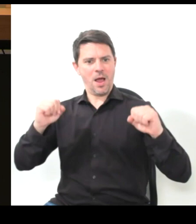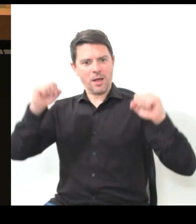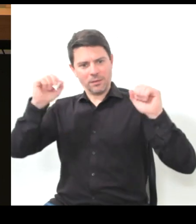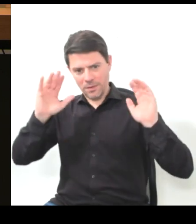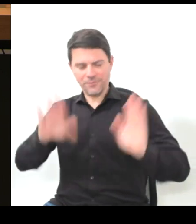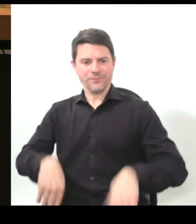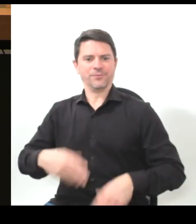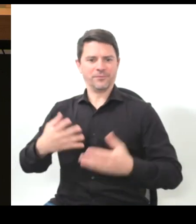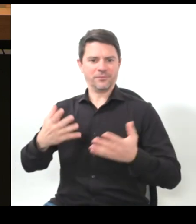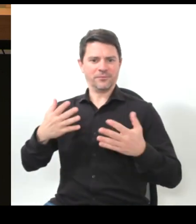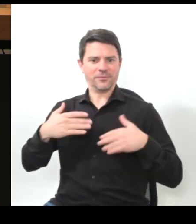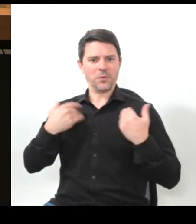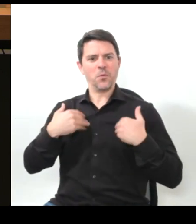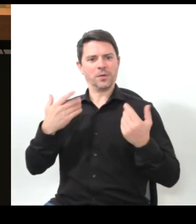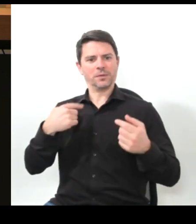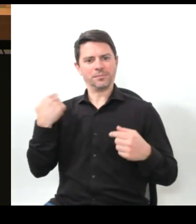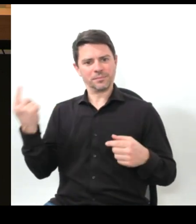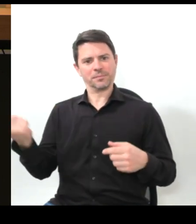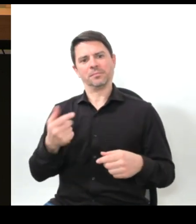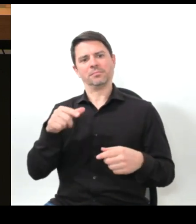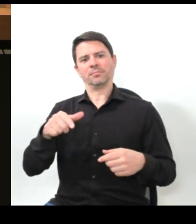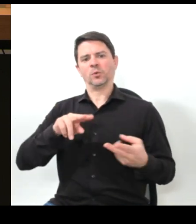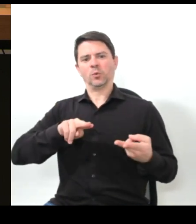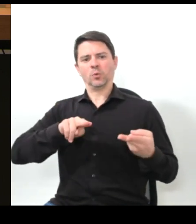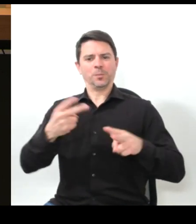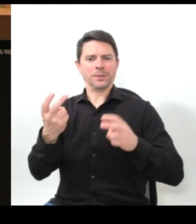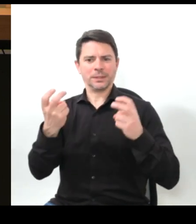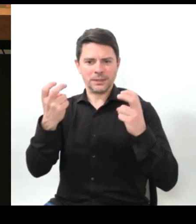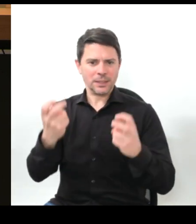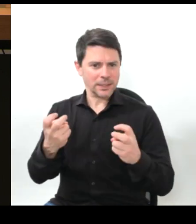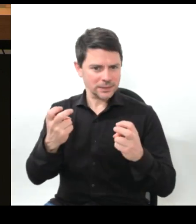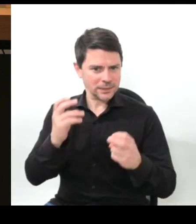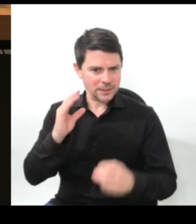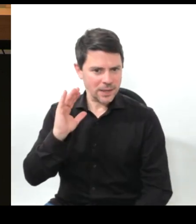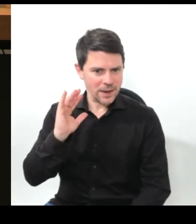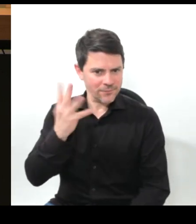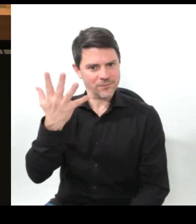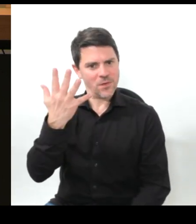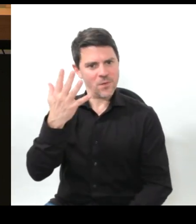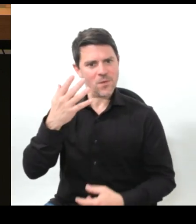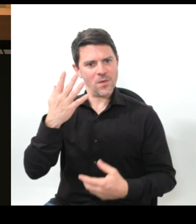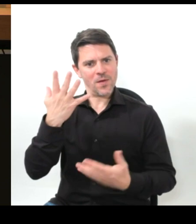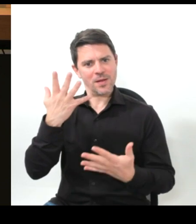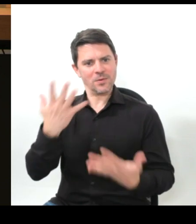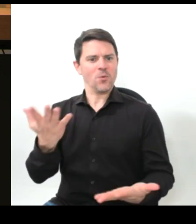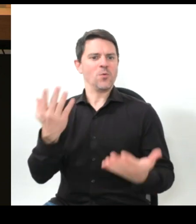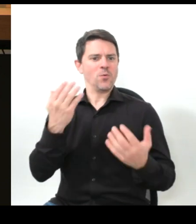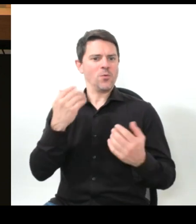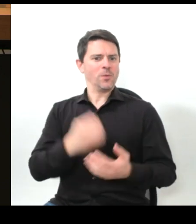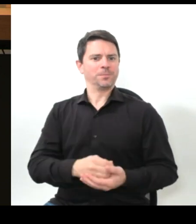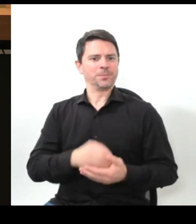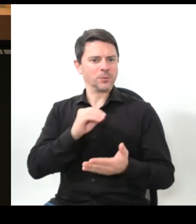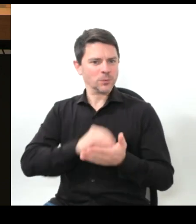vom Schulgeld befreit. Nehmen Sie das bitte zur Kenntnis, liebe Opposition. Alle Auszubildenden der Gesundheitsfachberufe sind